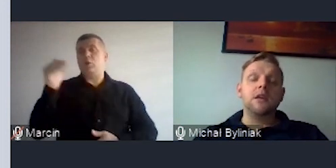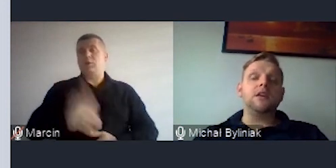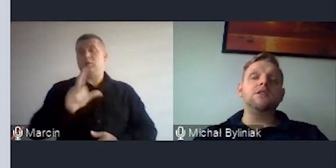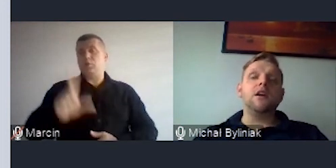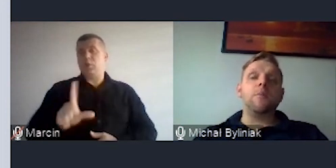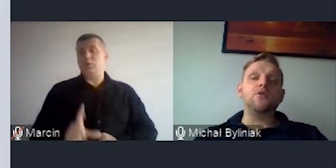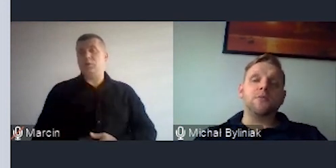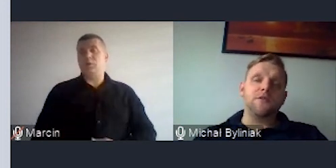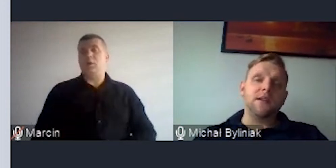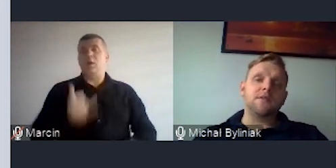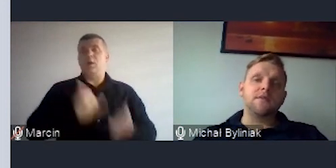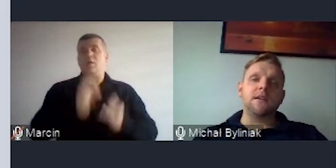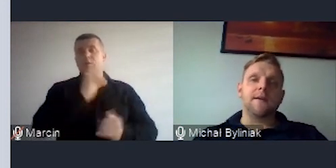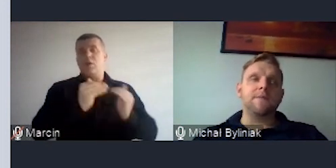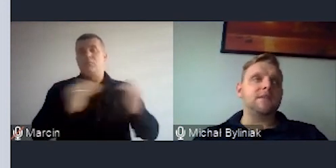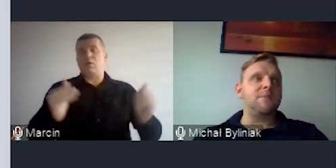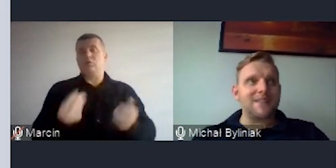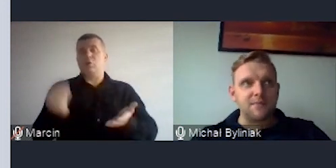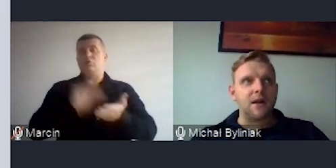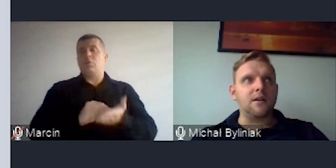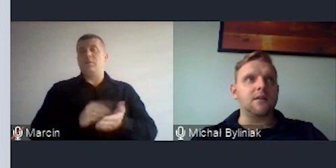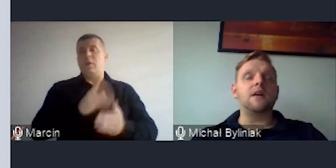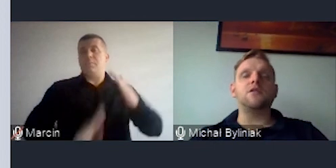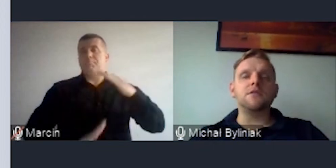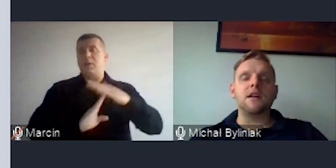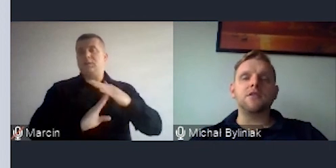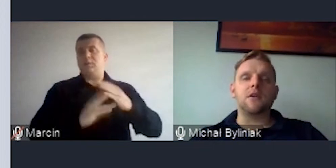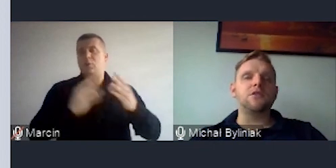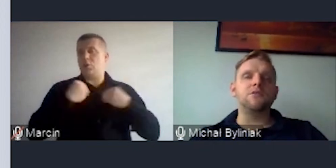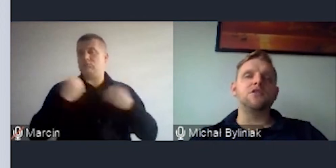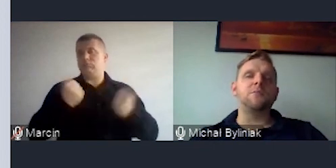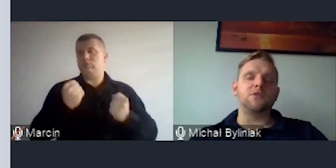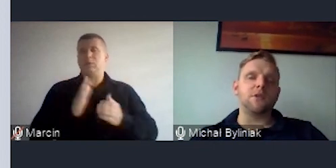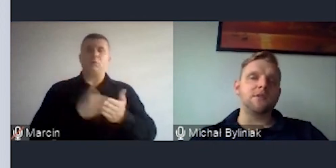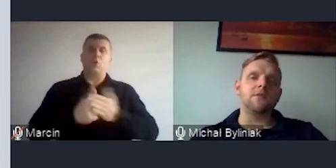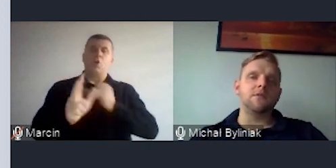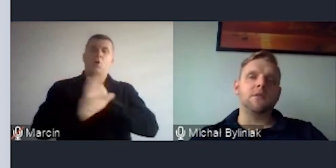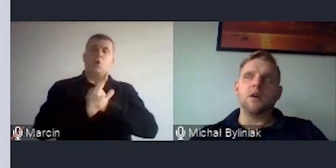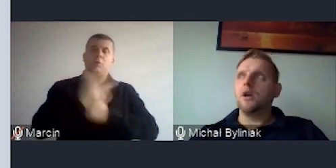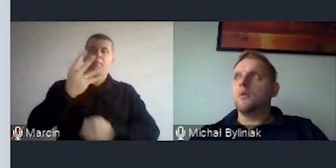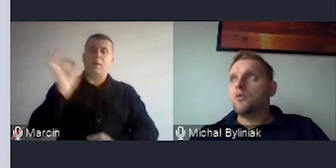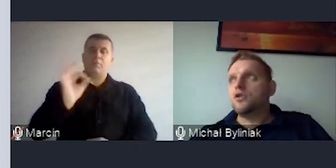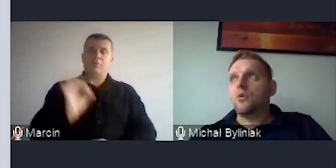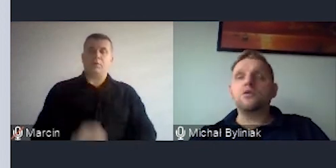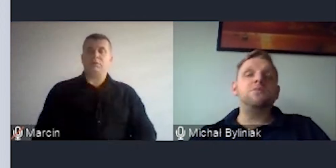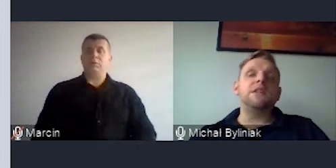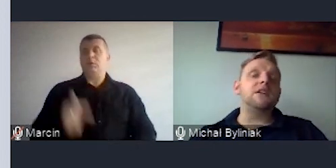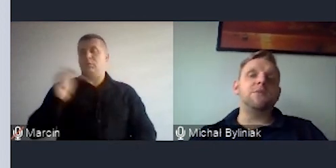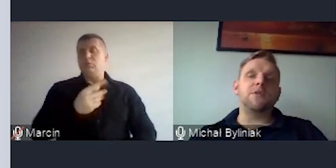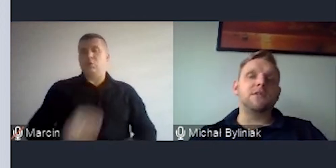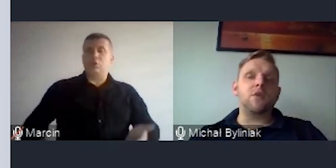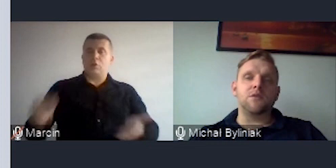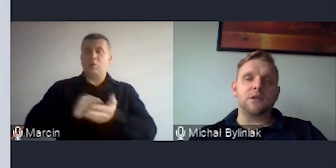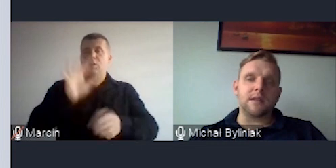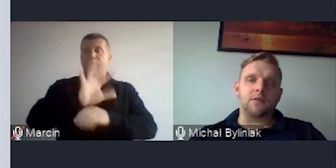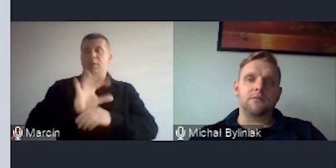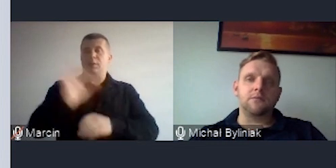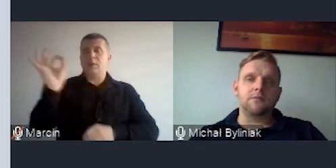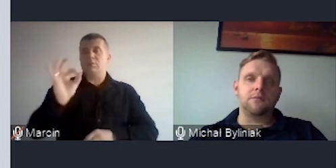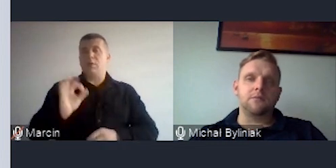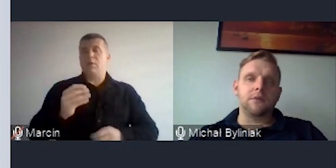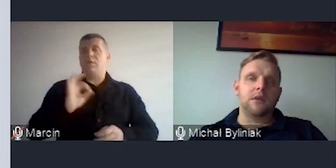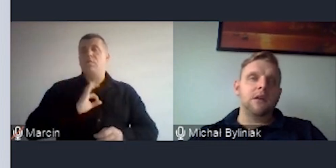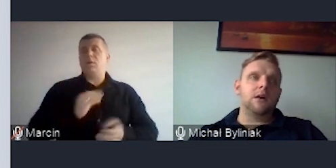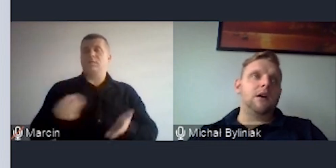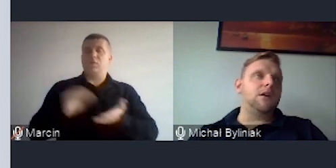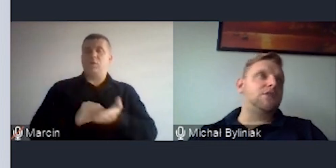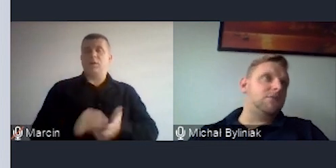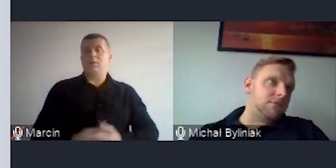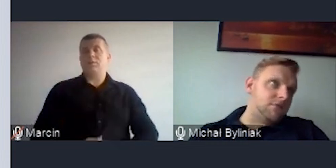jeśli jego poziom dofinansowania jest maksymalny, a to oznacza 85%, musi dołożyć 15% wkładu własnego.